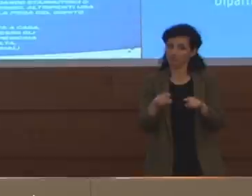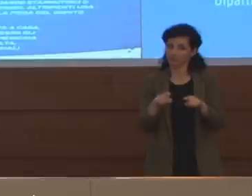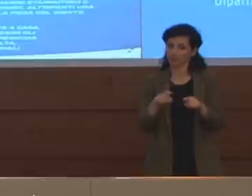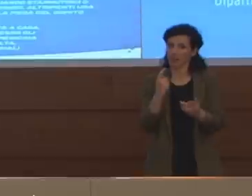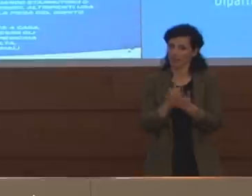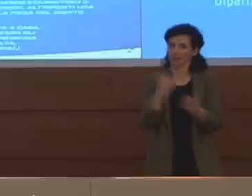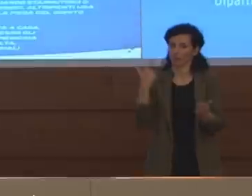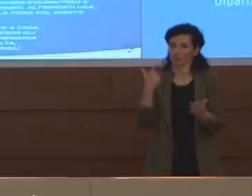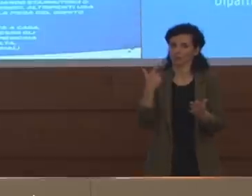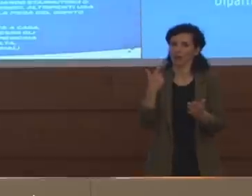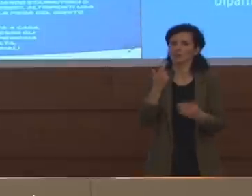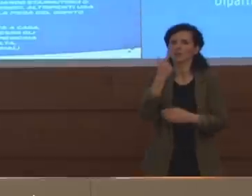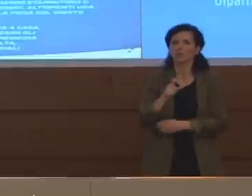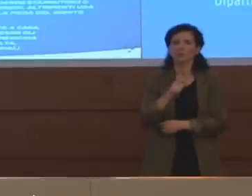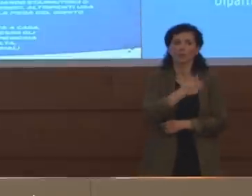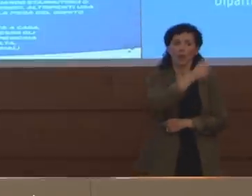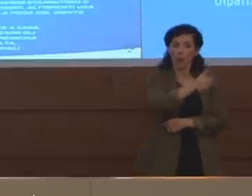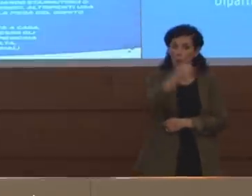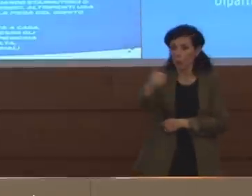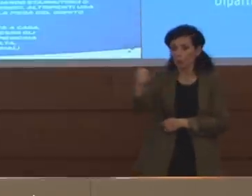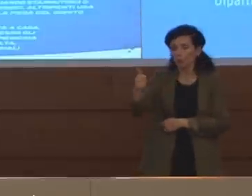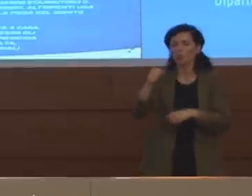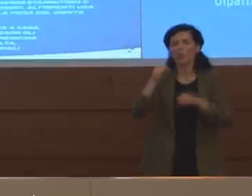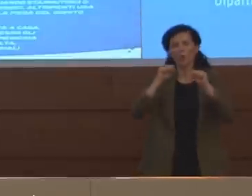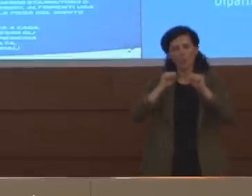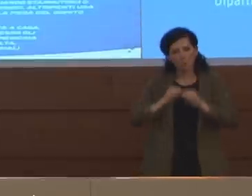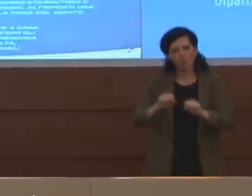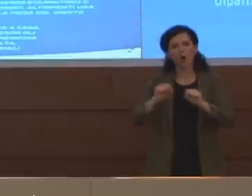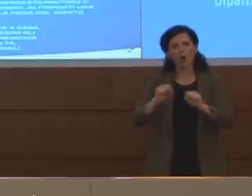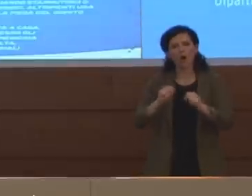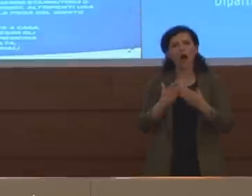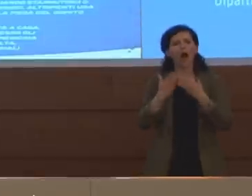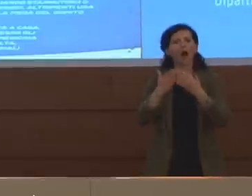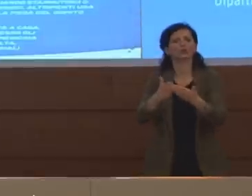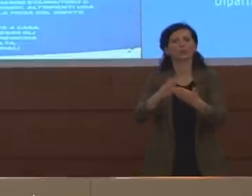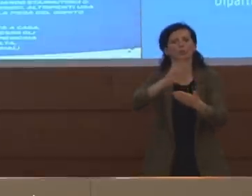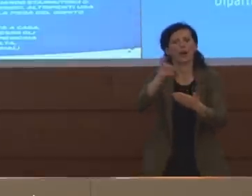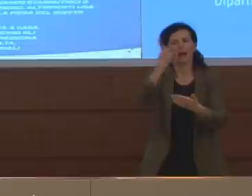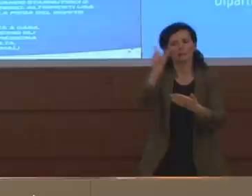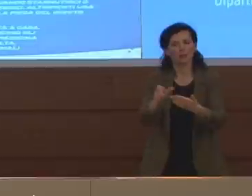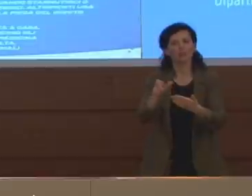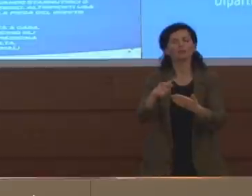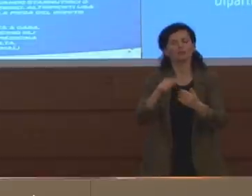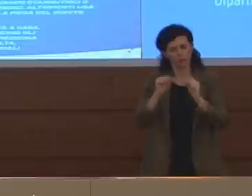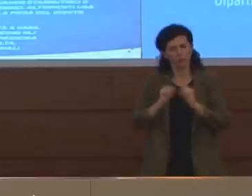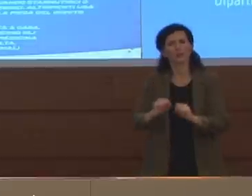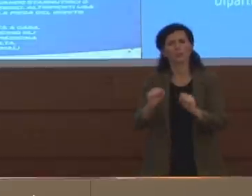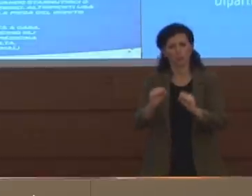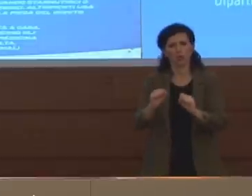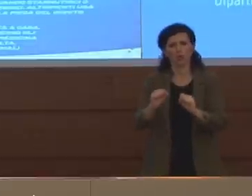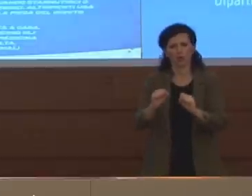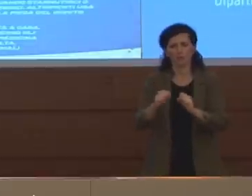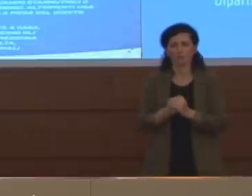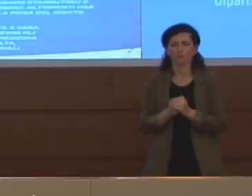ognuno di noi, può fare qualcosa per aiutare gli altri. E poi, se mi permettete,